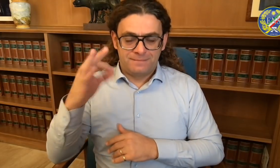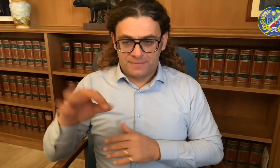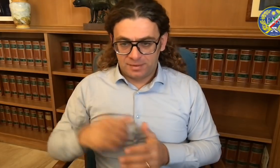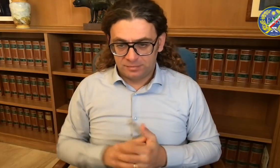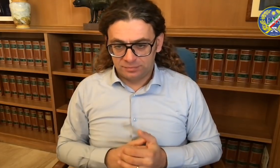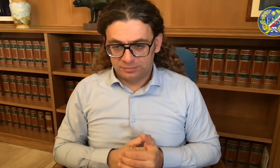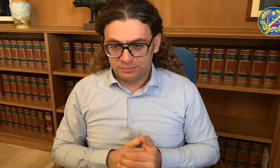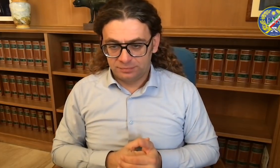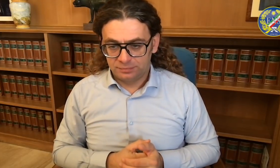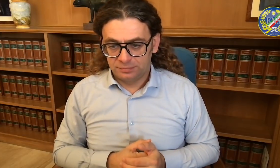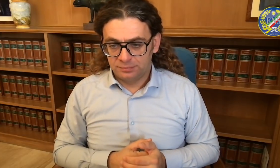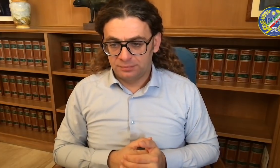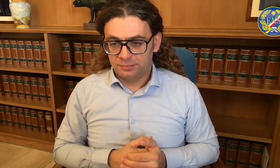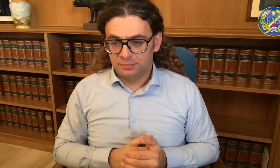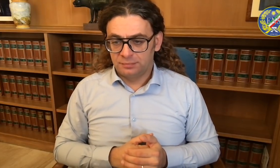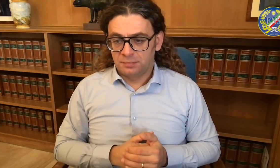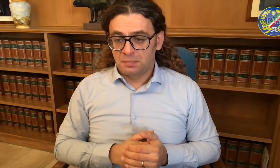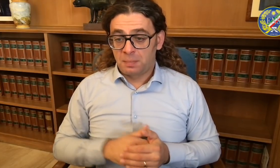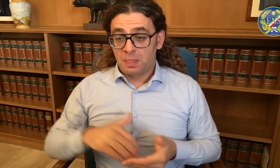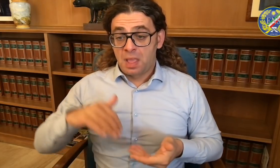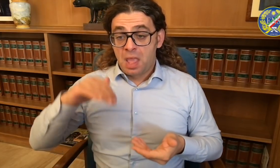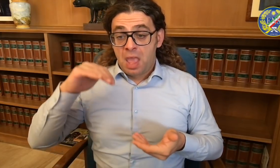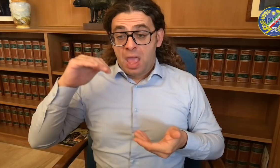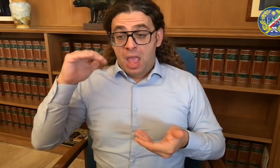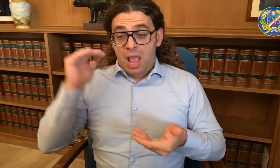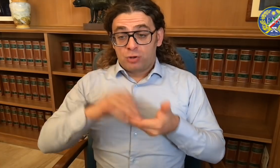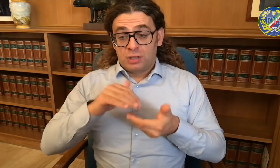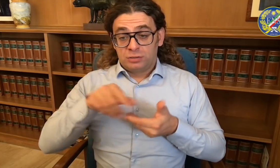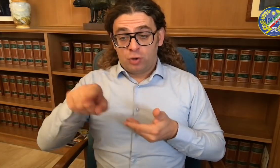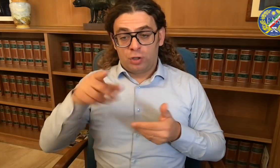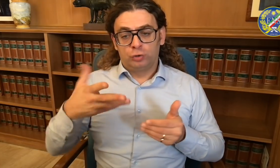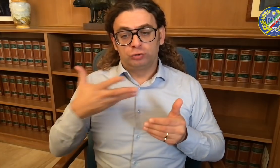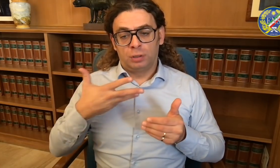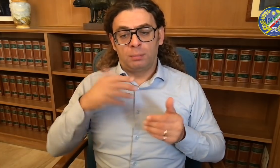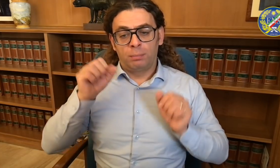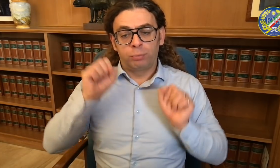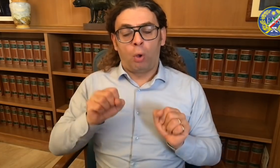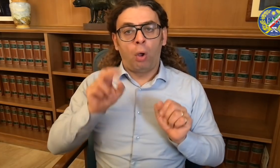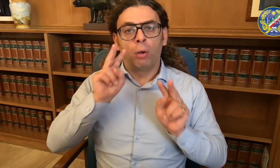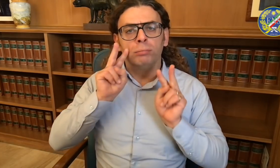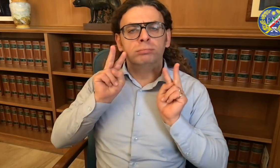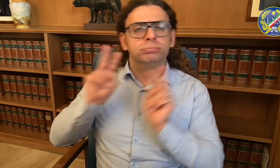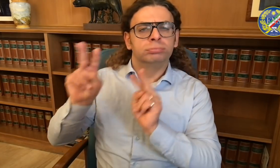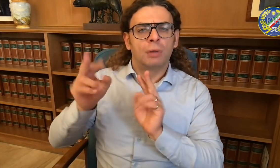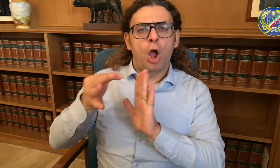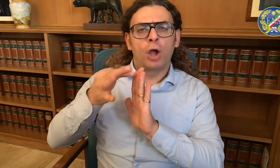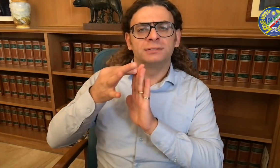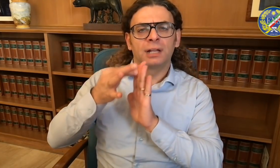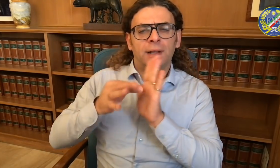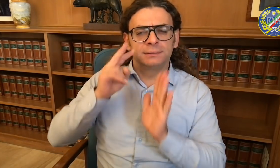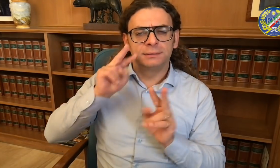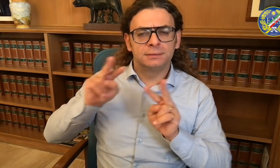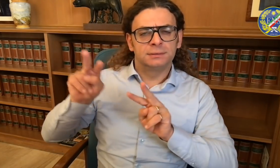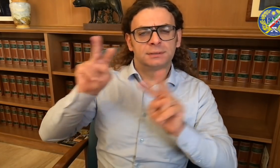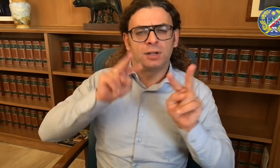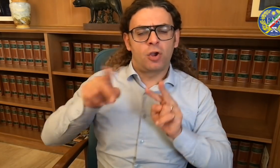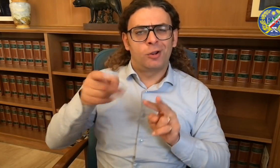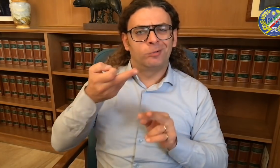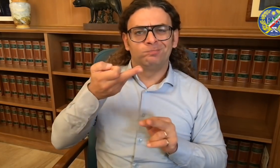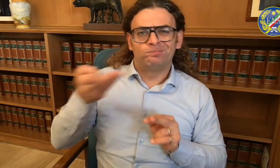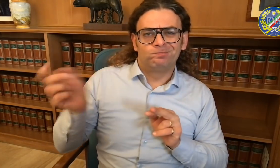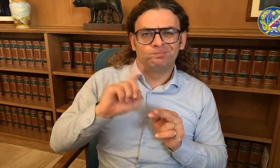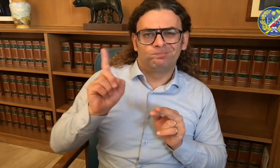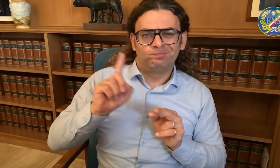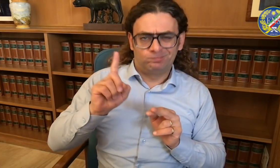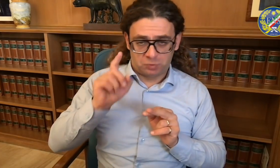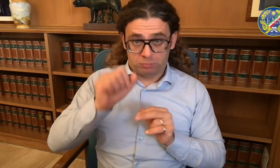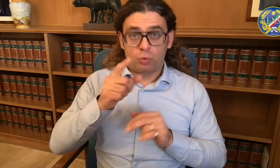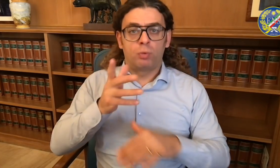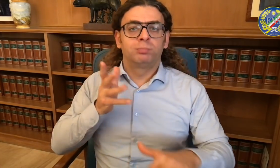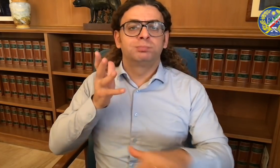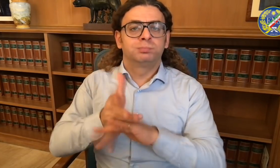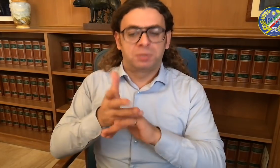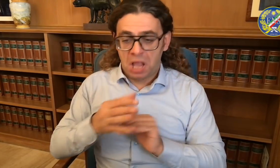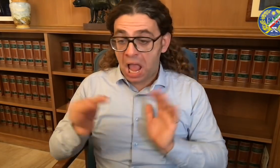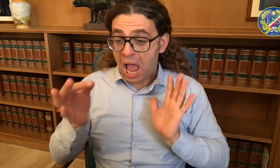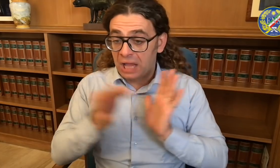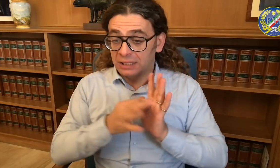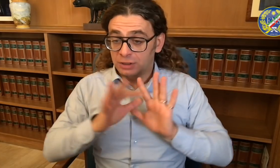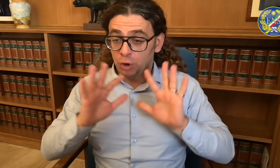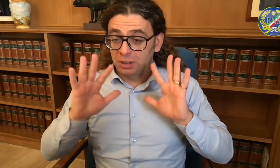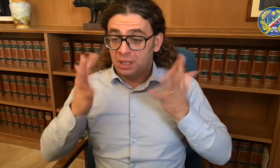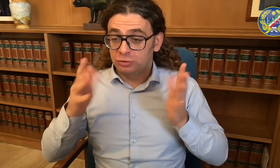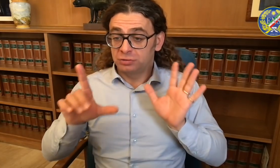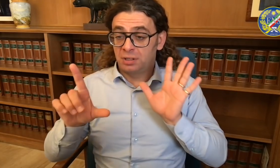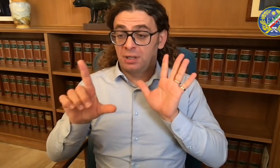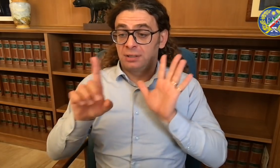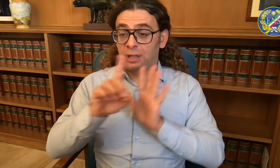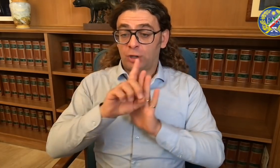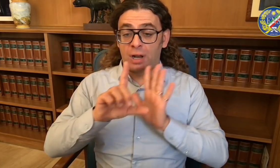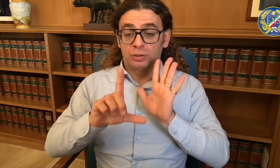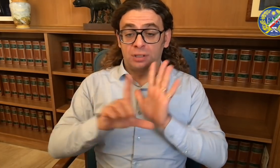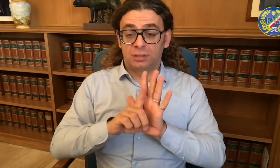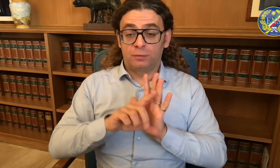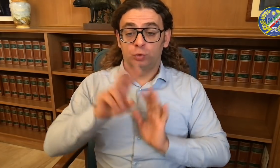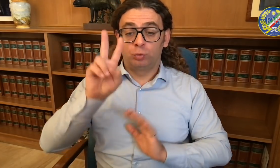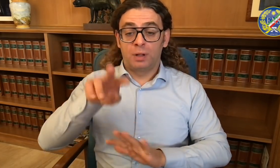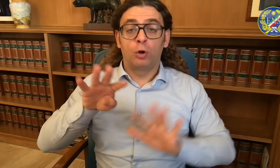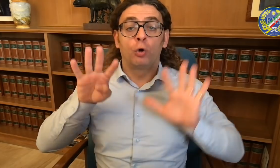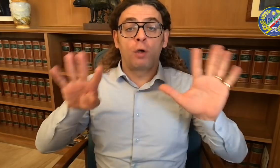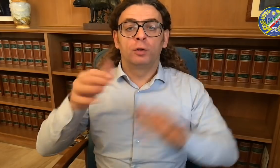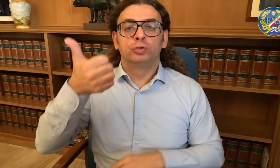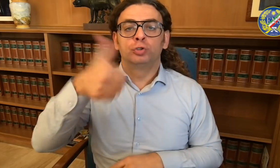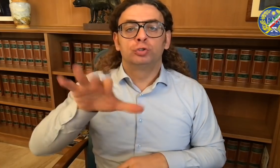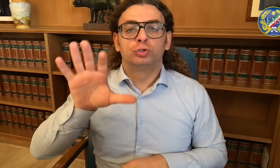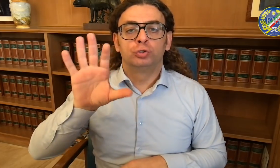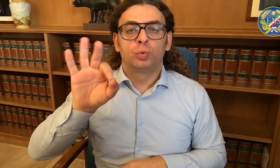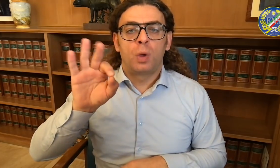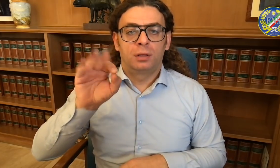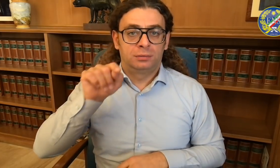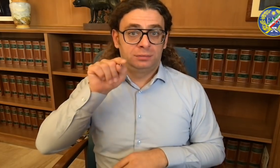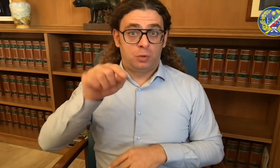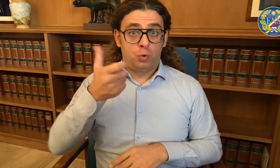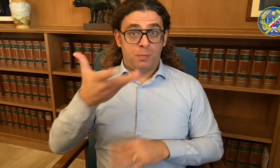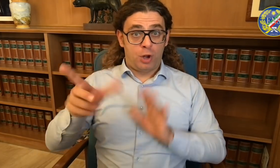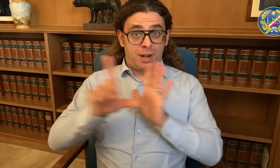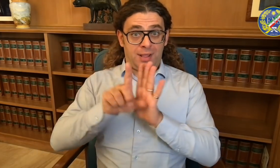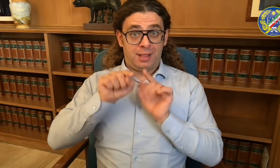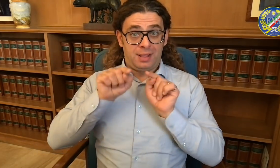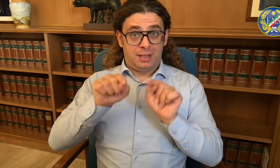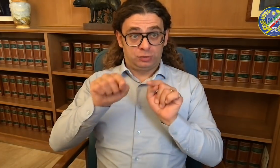Le associazioni possono rivolgere loro osservazioni in caso di irregolarità ed intervenire ai sensi della L. n.150/2009,